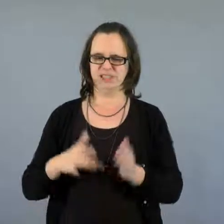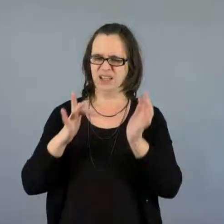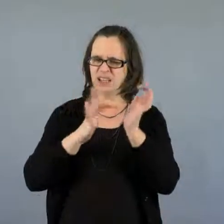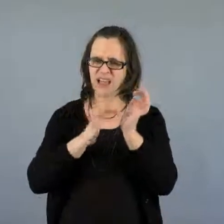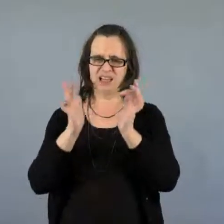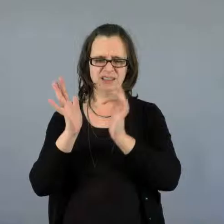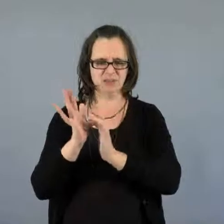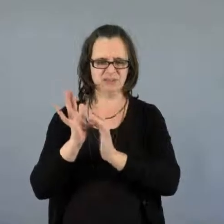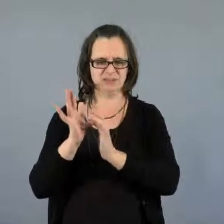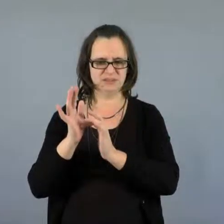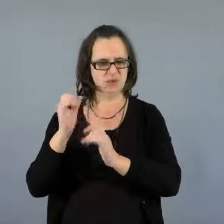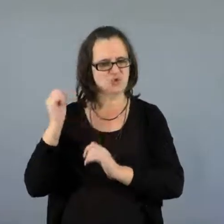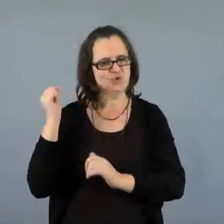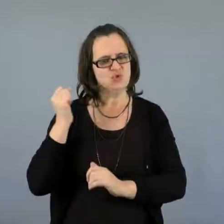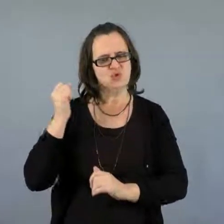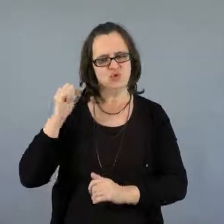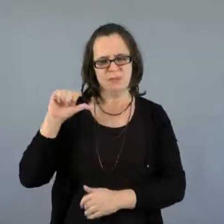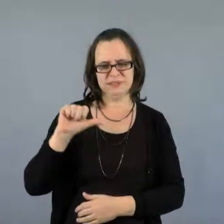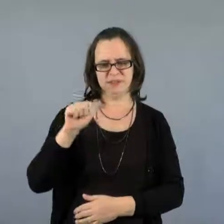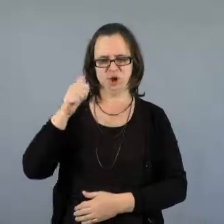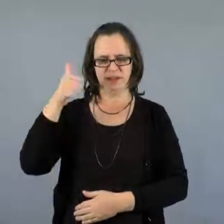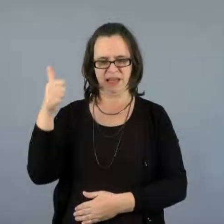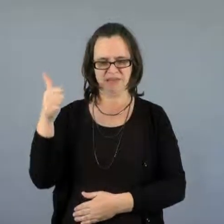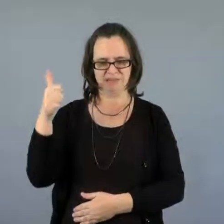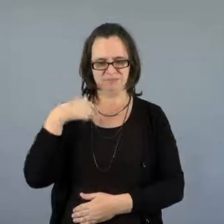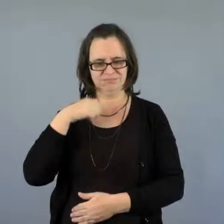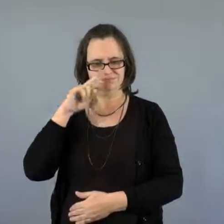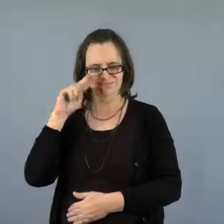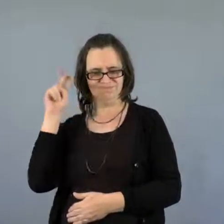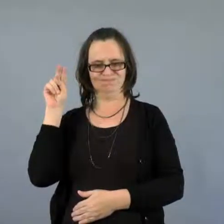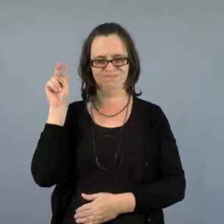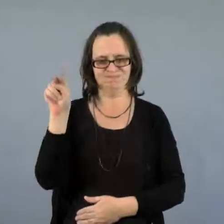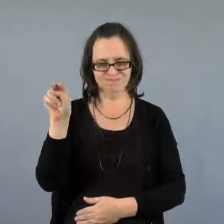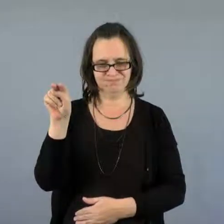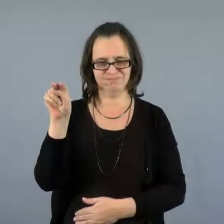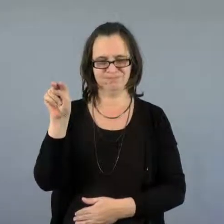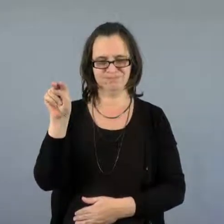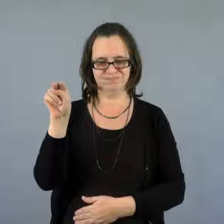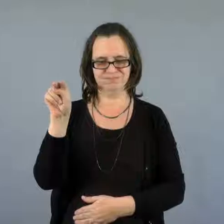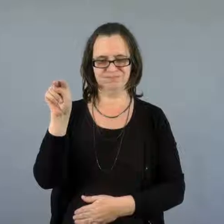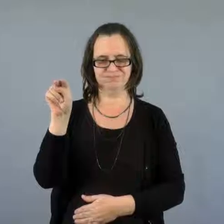Jesus ist sehr außergewöhnlich, das sehen wir